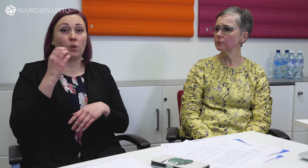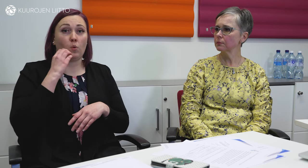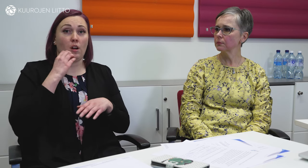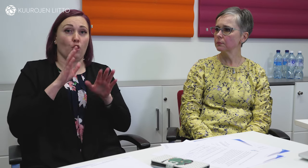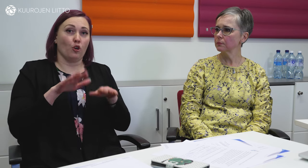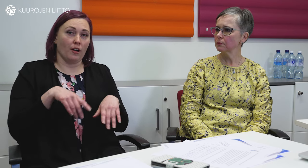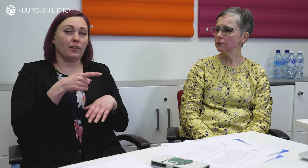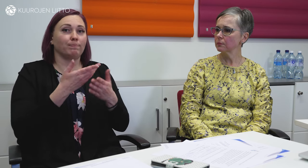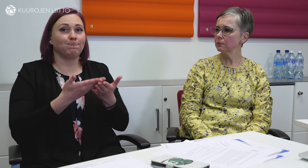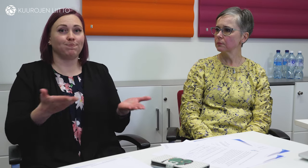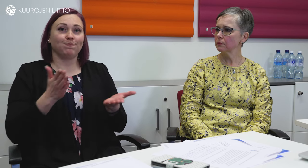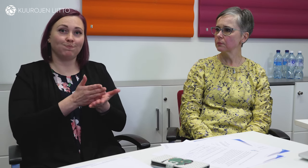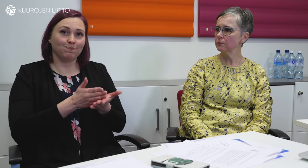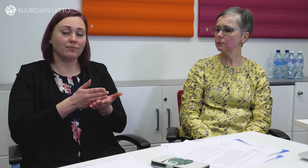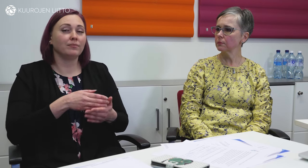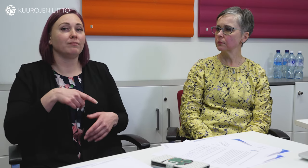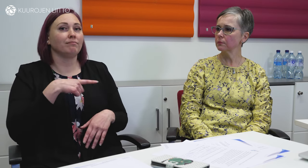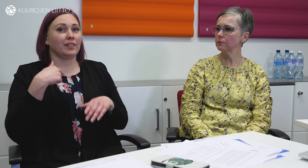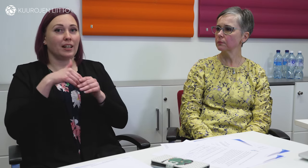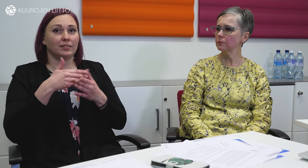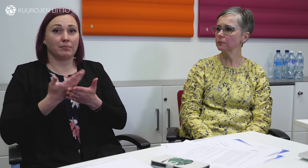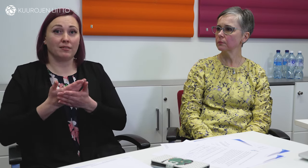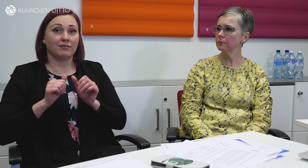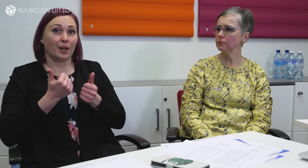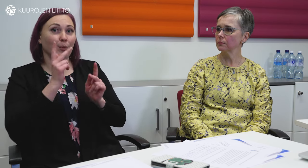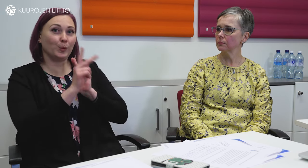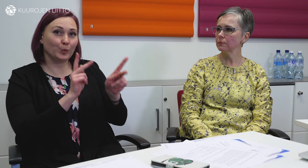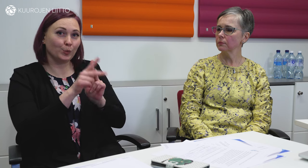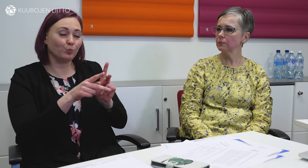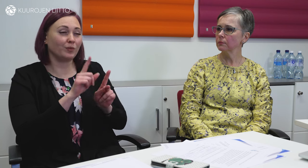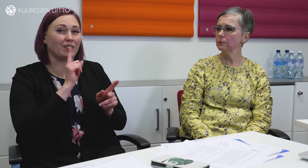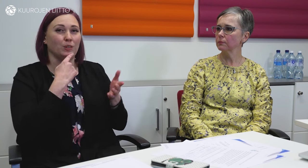Jäsenmaat saivat esittää kysymyksiä UAE:n edustajille, -